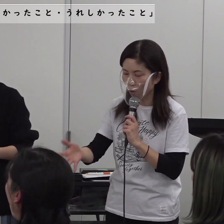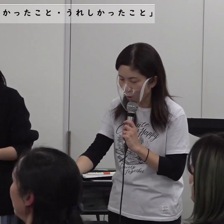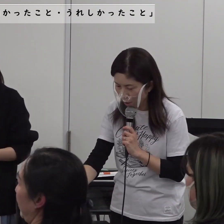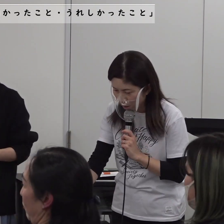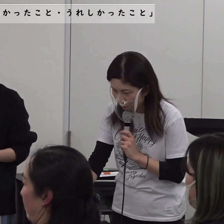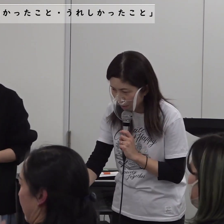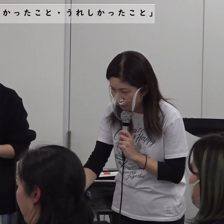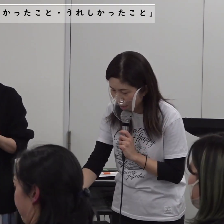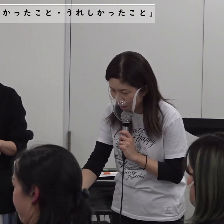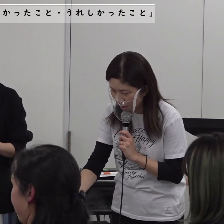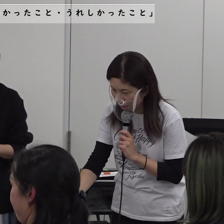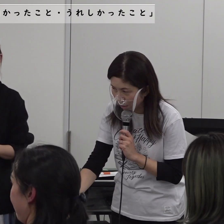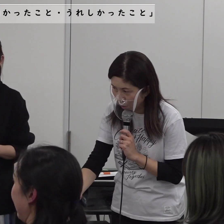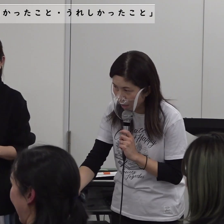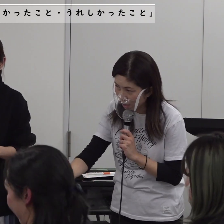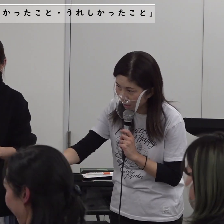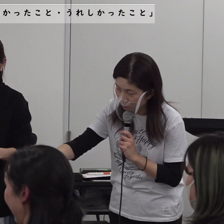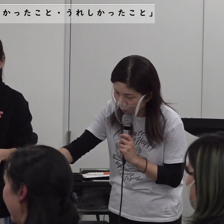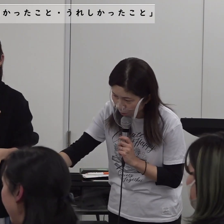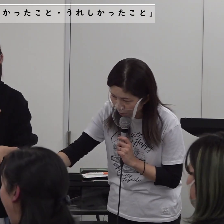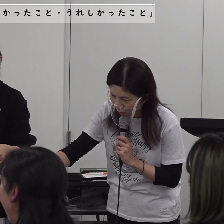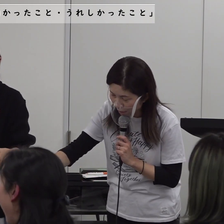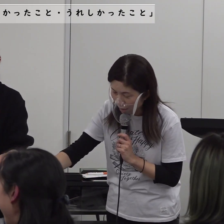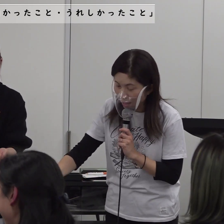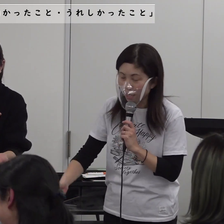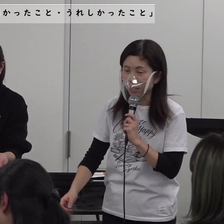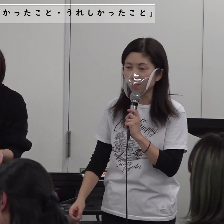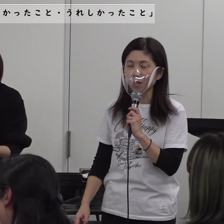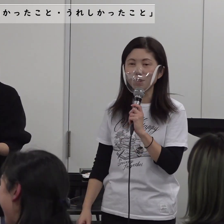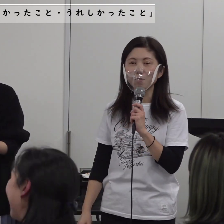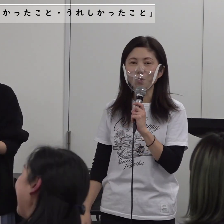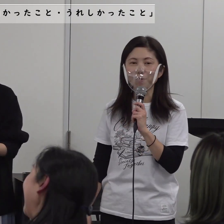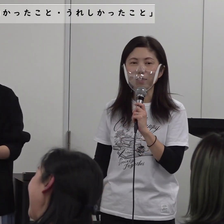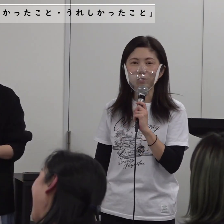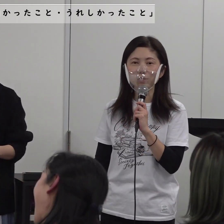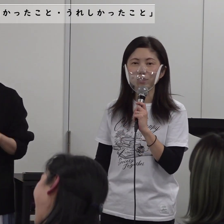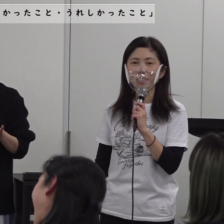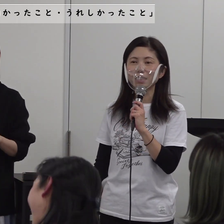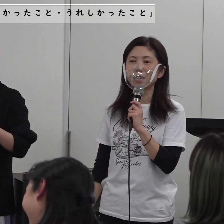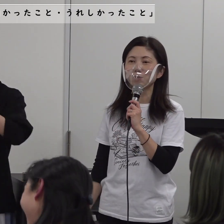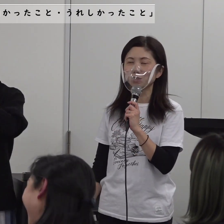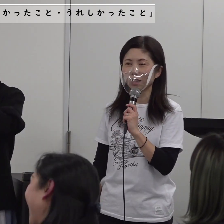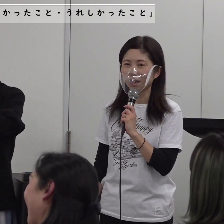今もう見ていただいておわかりの通り 「今はもう爆睡タイムだ」